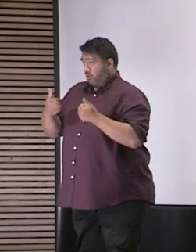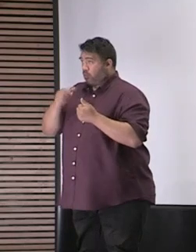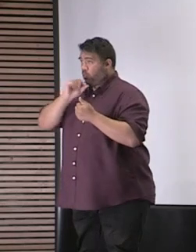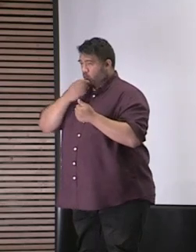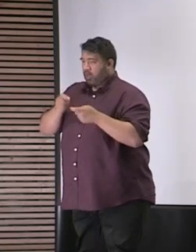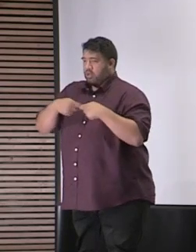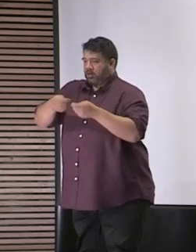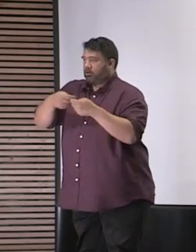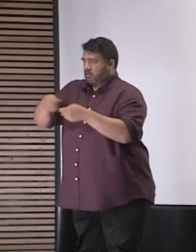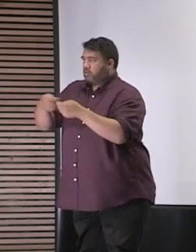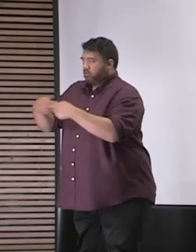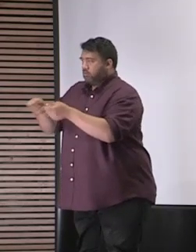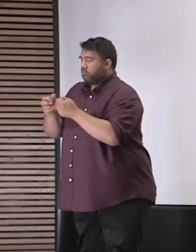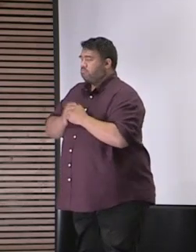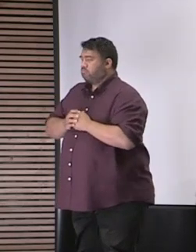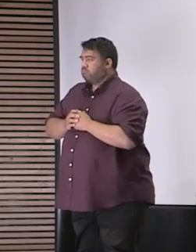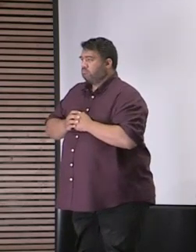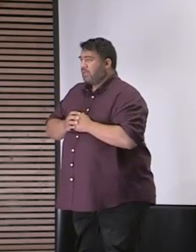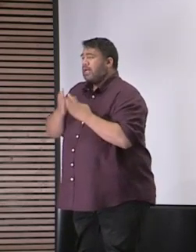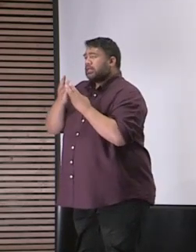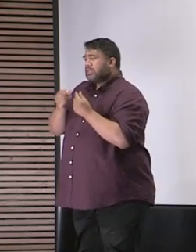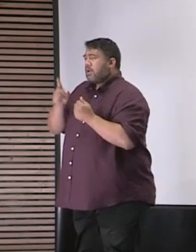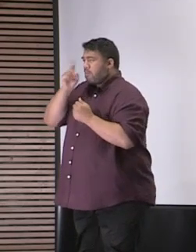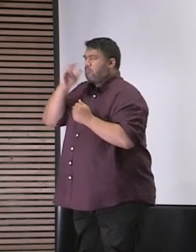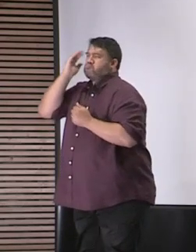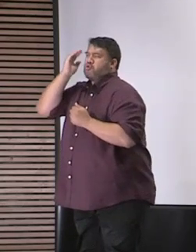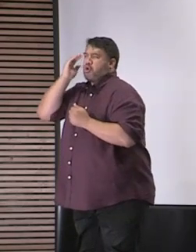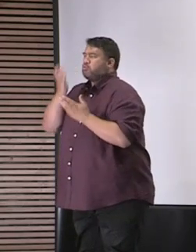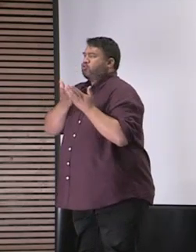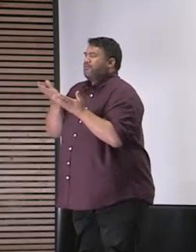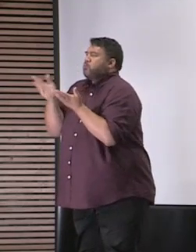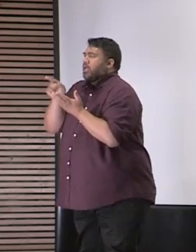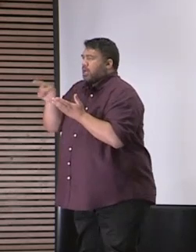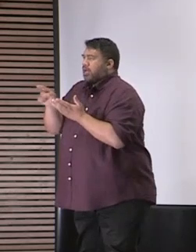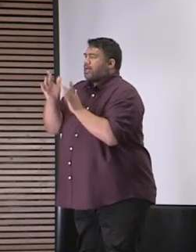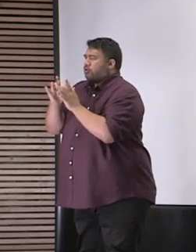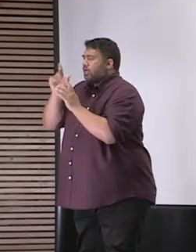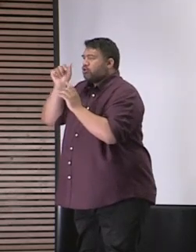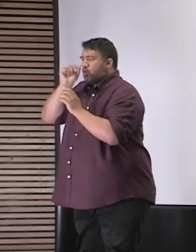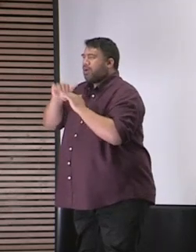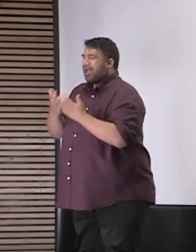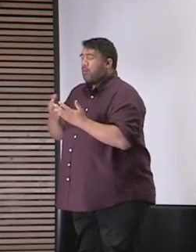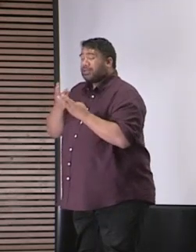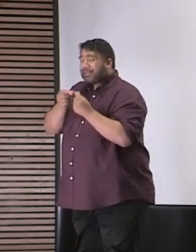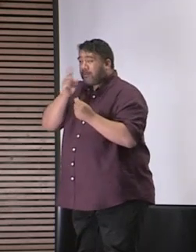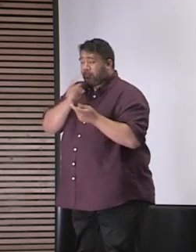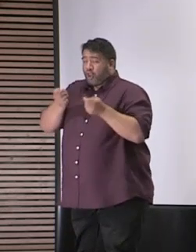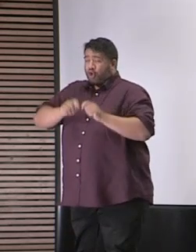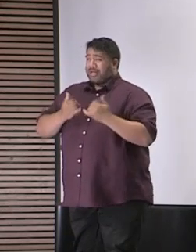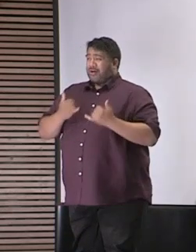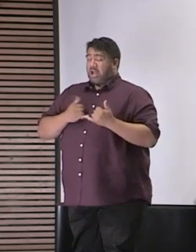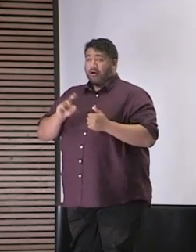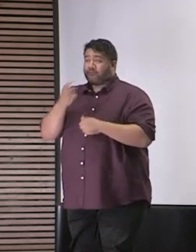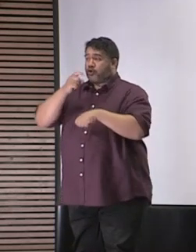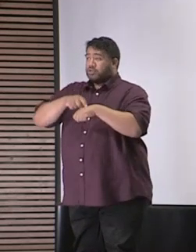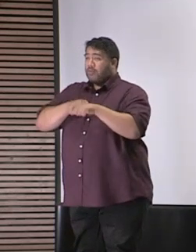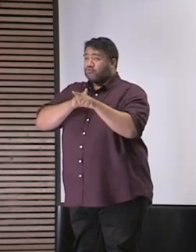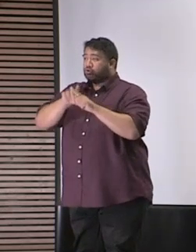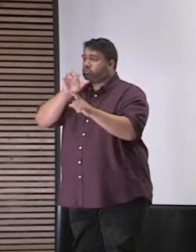posibilidades de salir de este